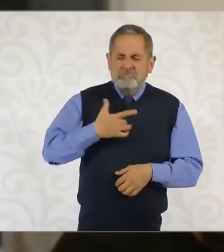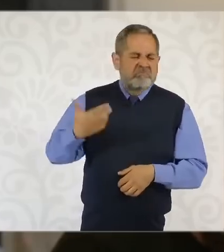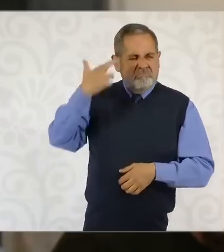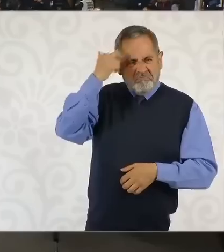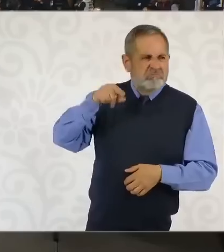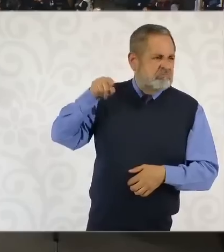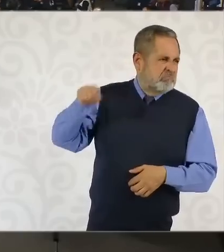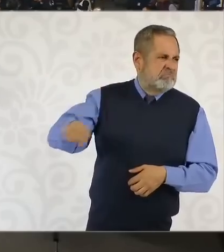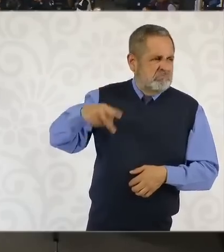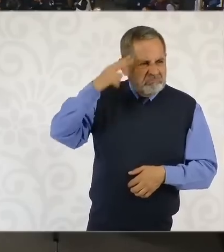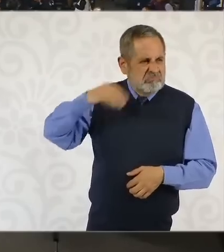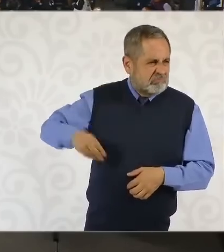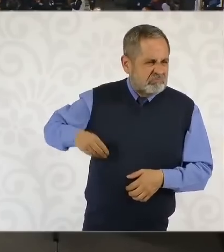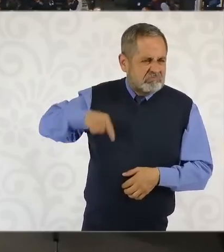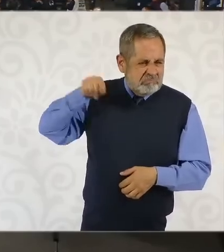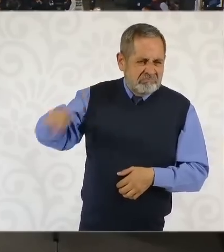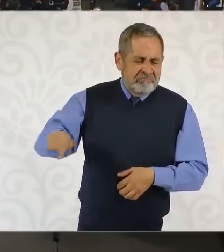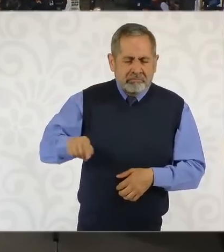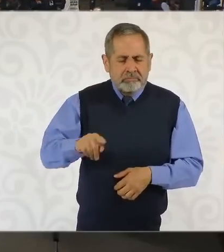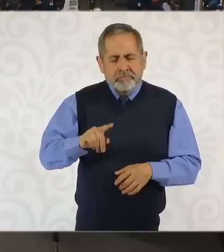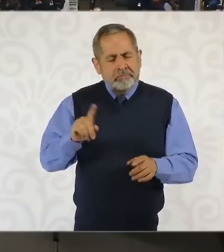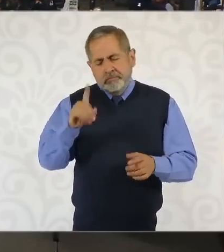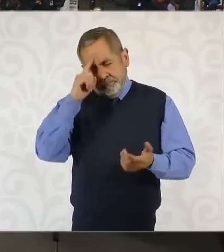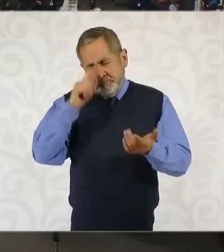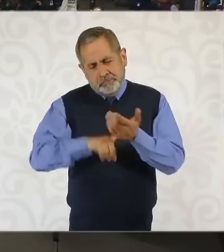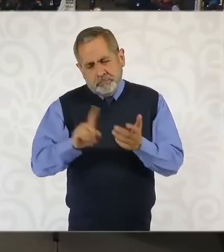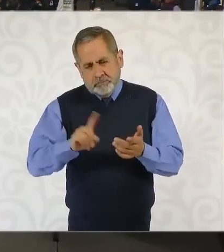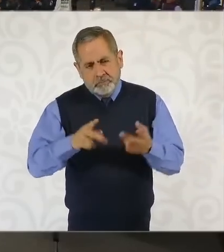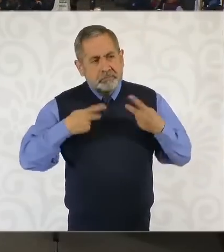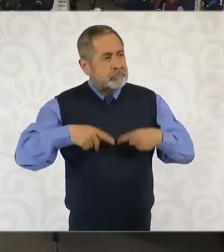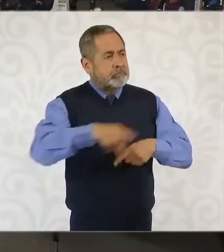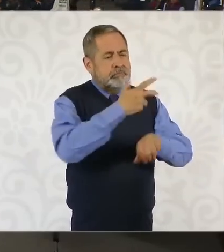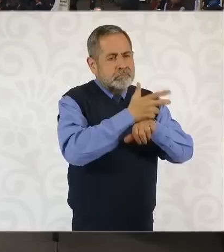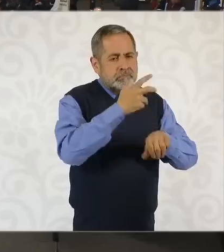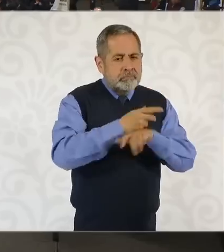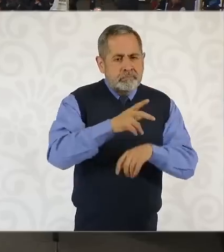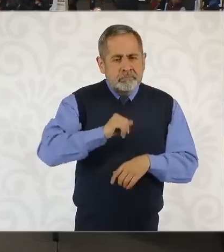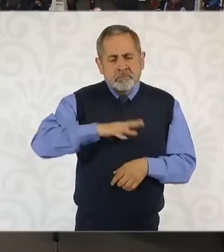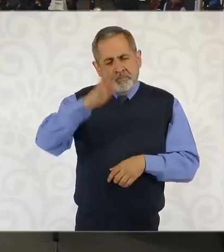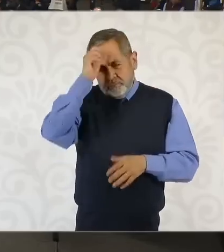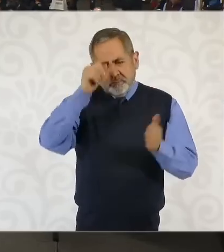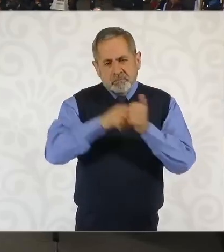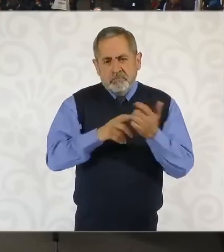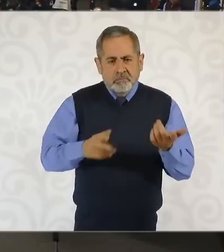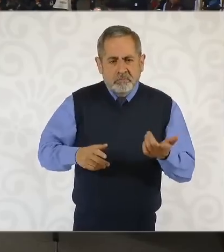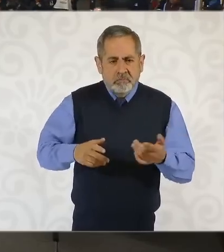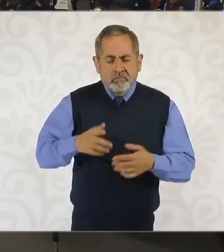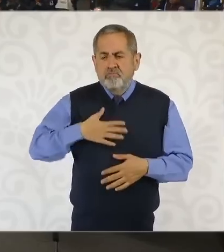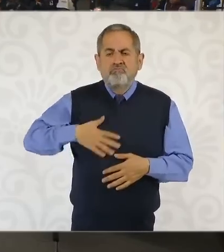favor de estas medidas contra el pueblo de México al contrario son somos un un pueblo y en quintan